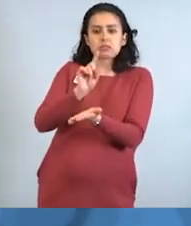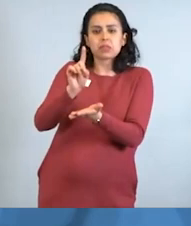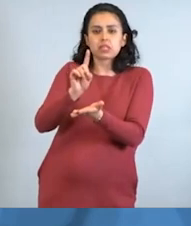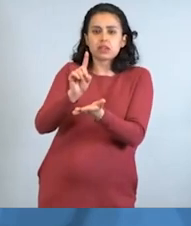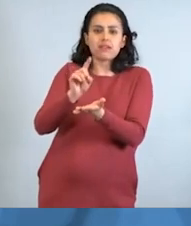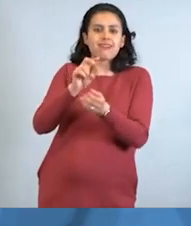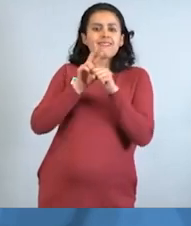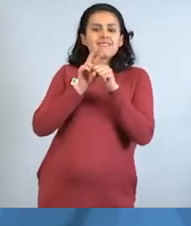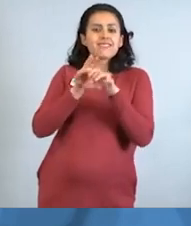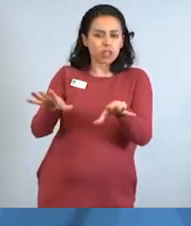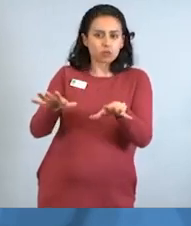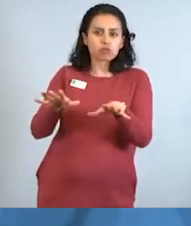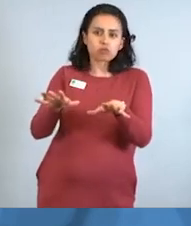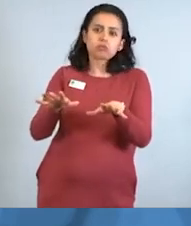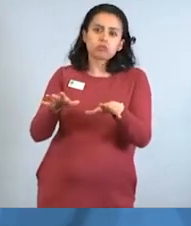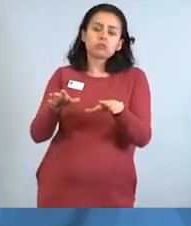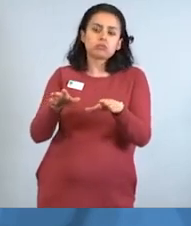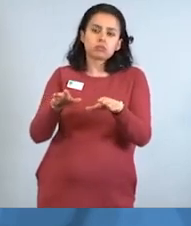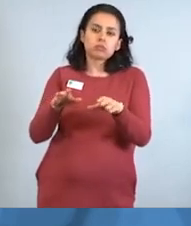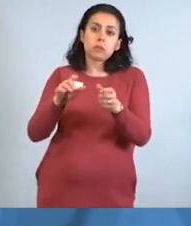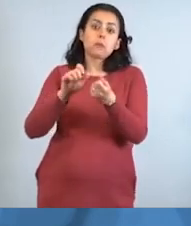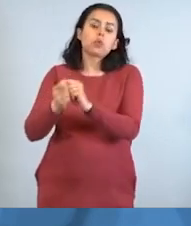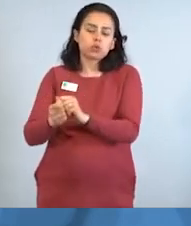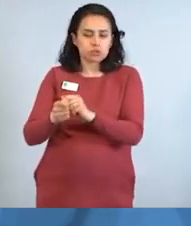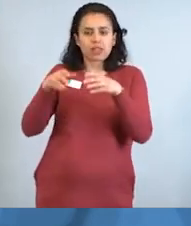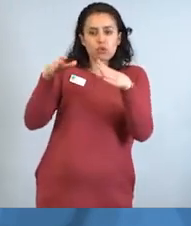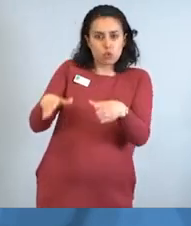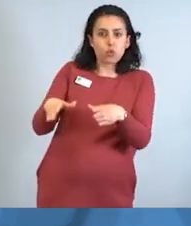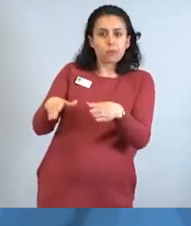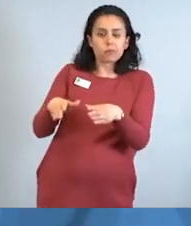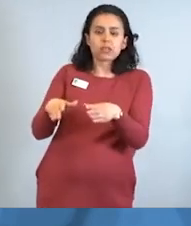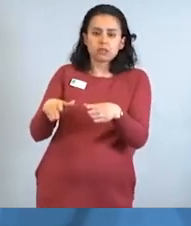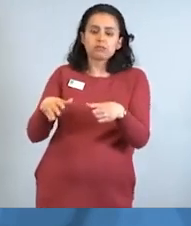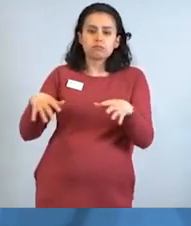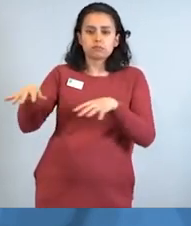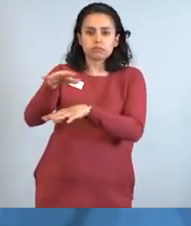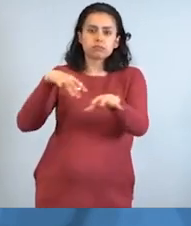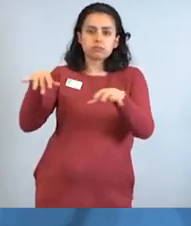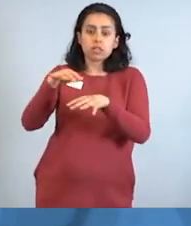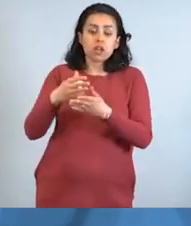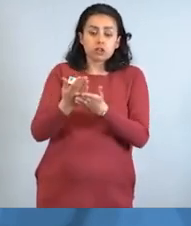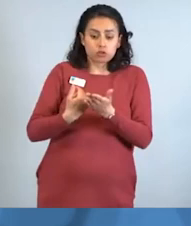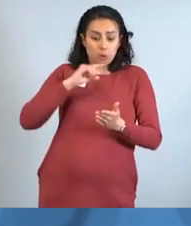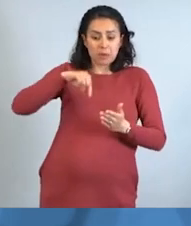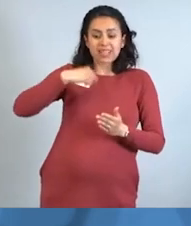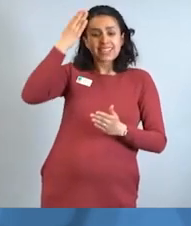koska tiedämme rokotteiden tehon vaihtelevan jonkin verran virustyypin mukaan.